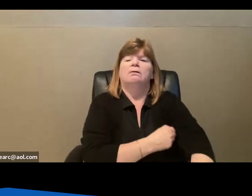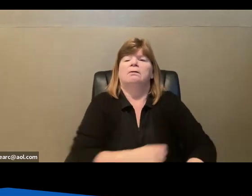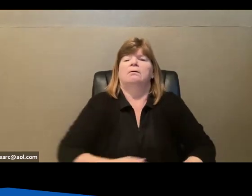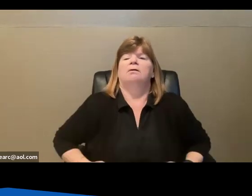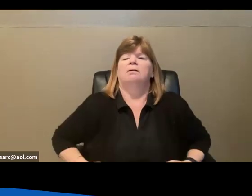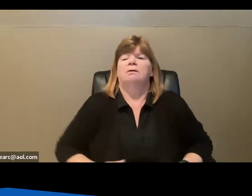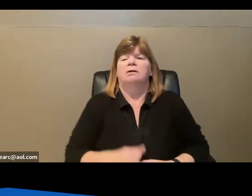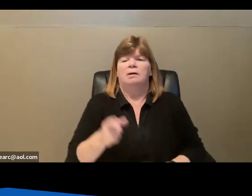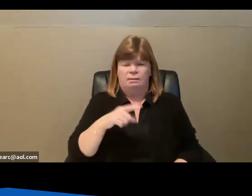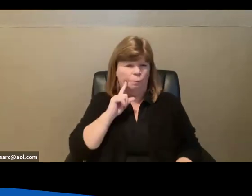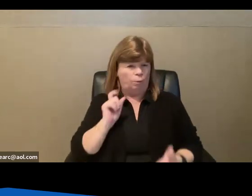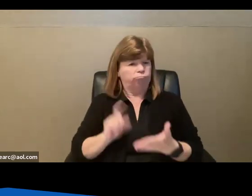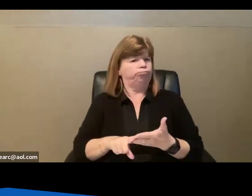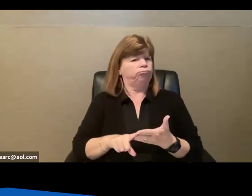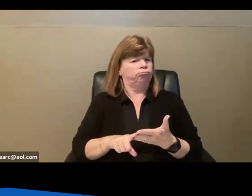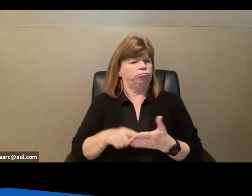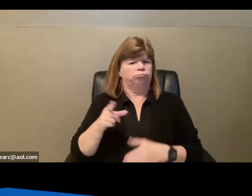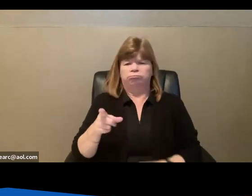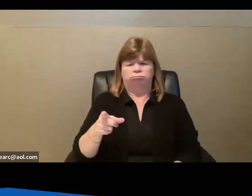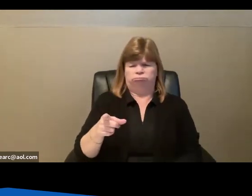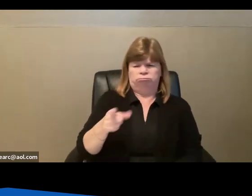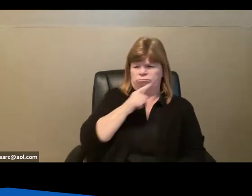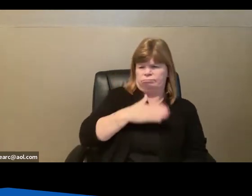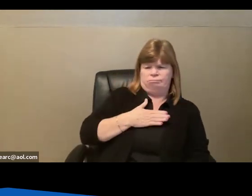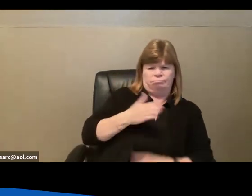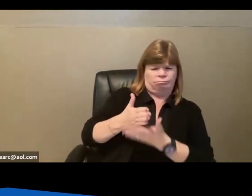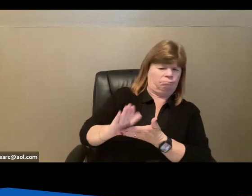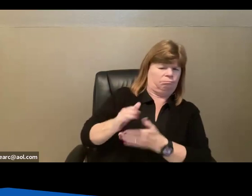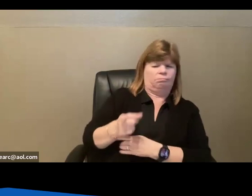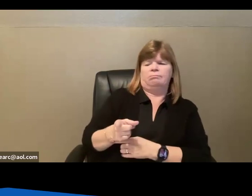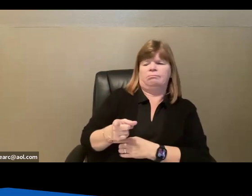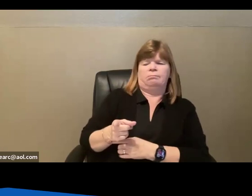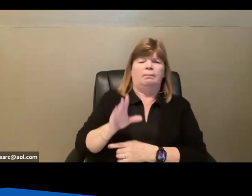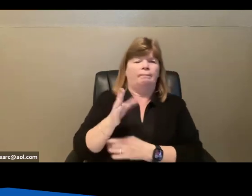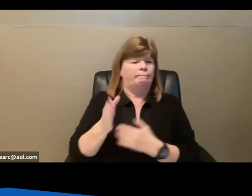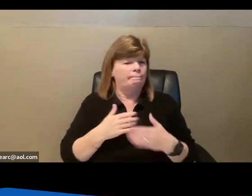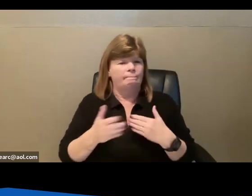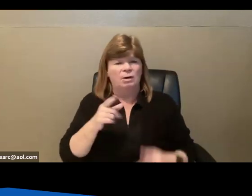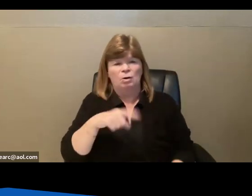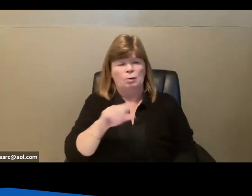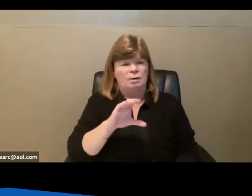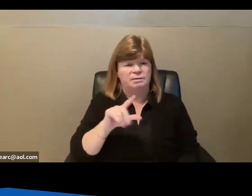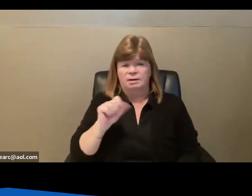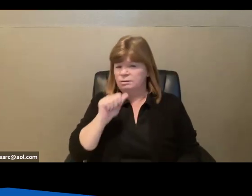detectarán un invasor. Aunque esas células no están conectadas a un nervio,